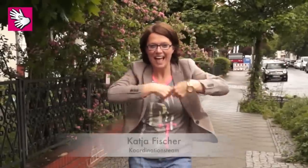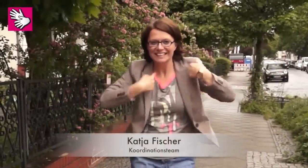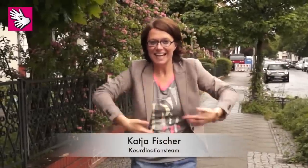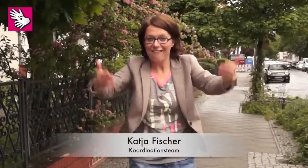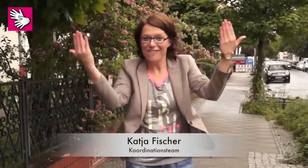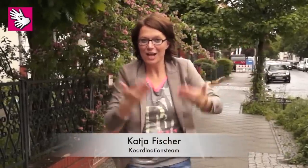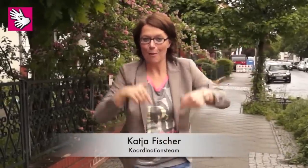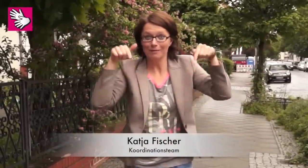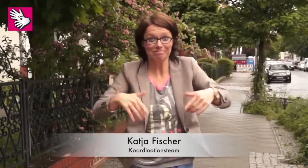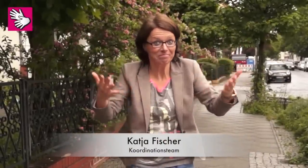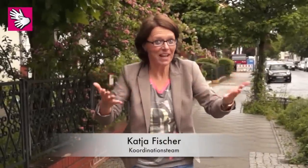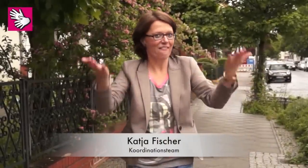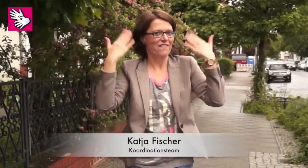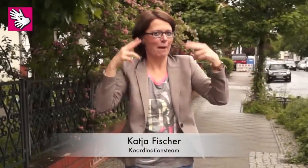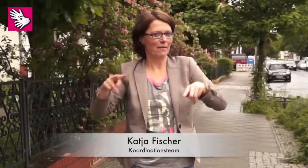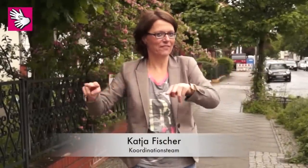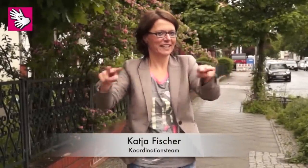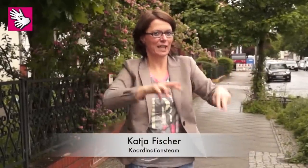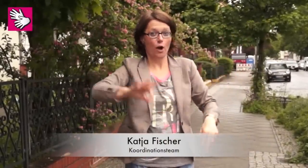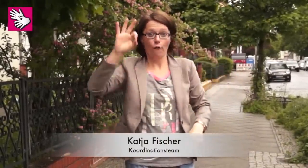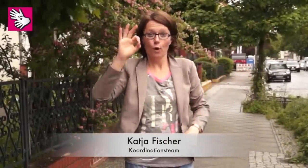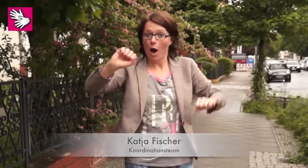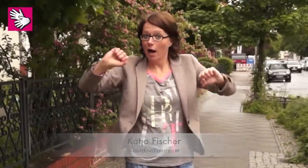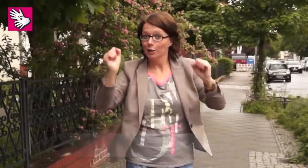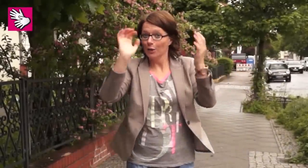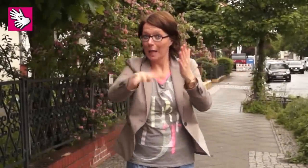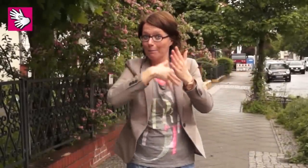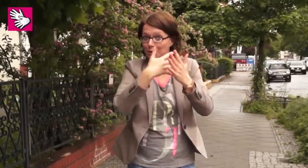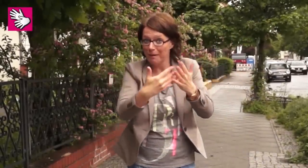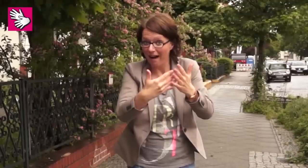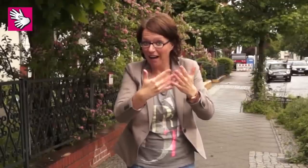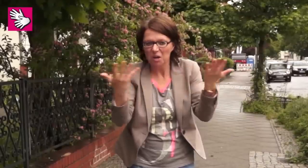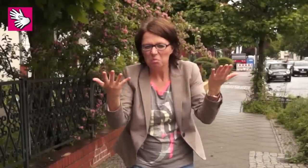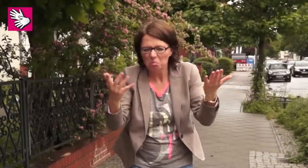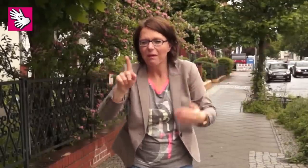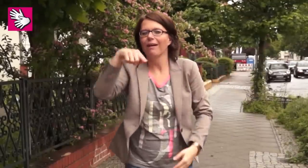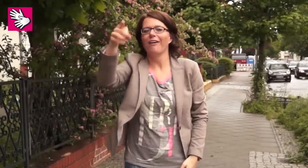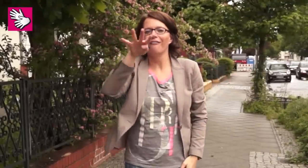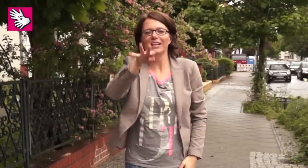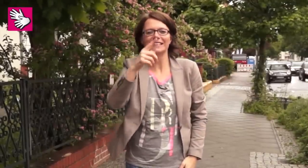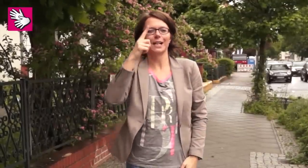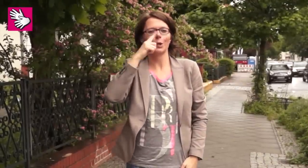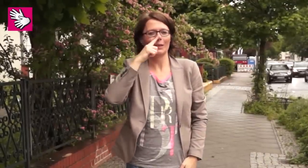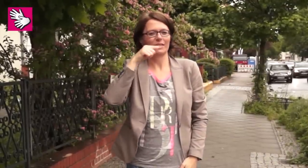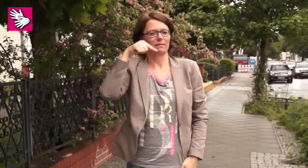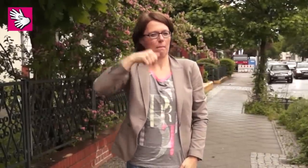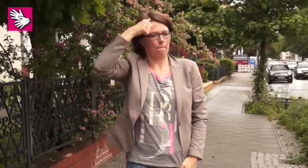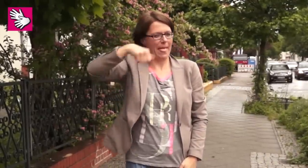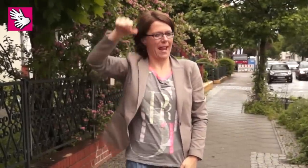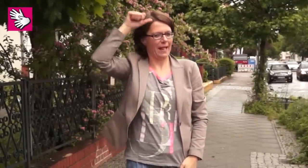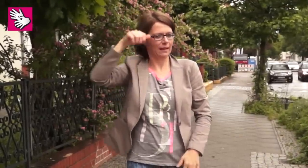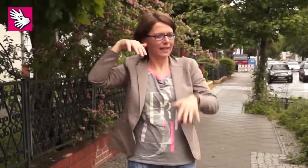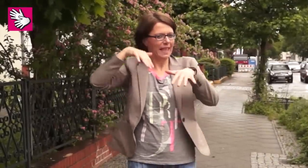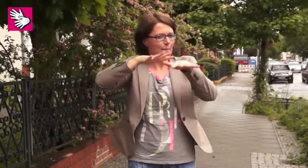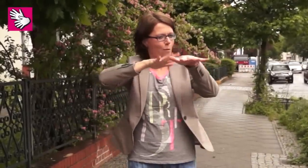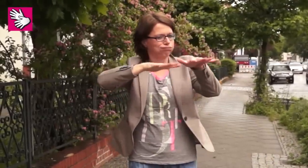Hallo und herzlich Willkommen zum Promo-Video "Aktion Gebärdensprache" zur Demo am 14.Juni in Berlin.